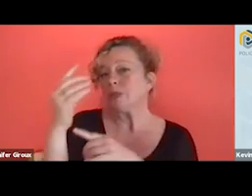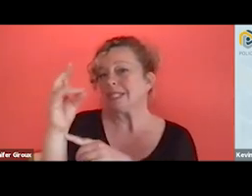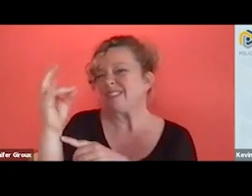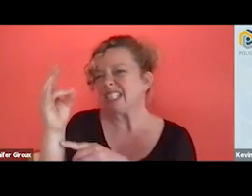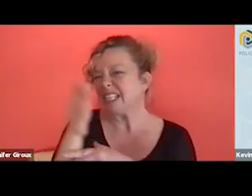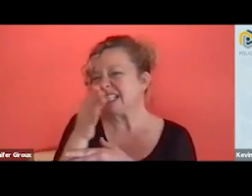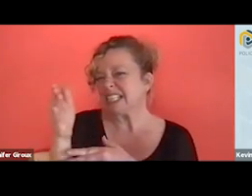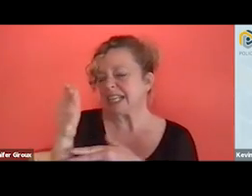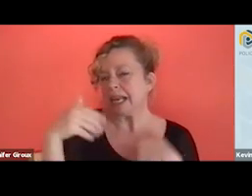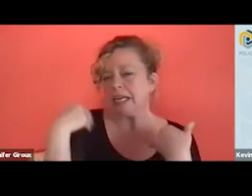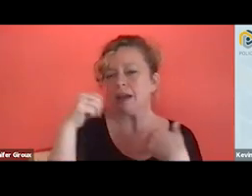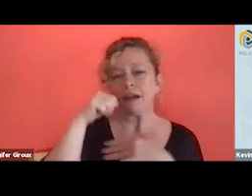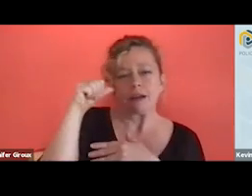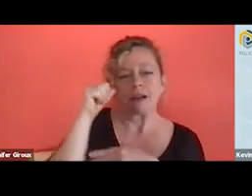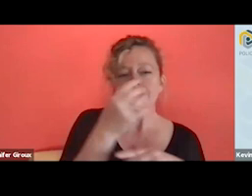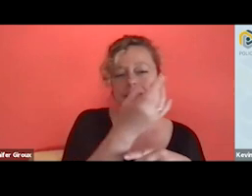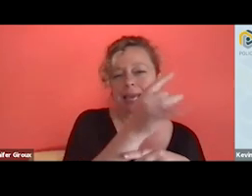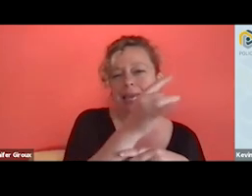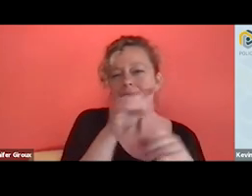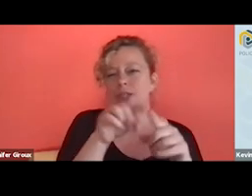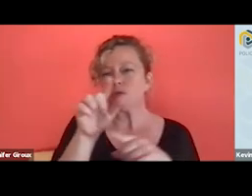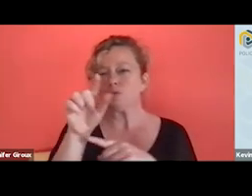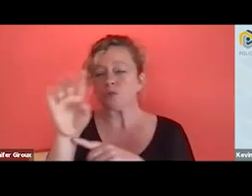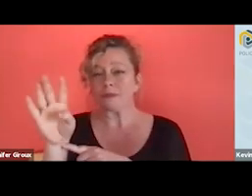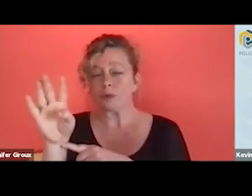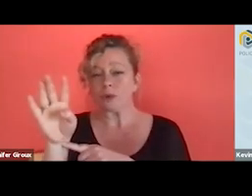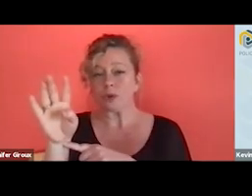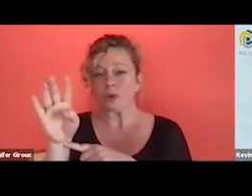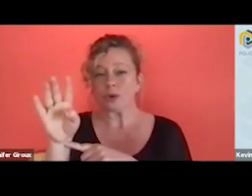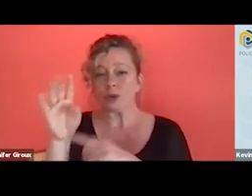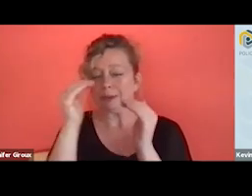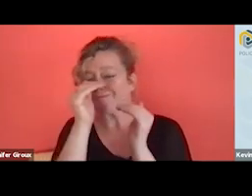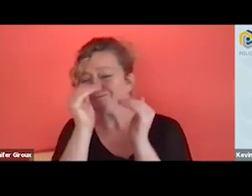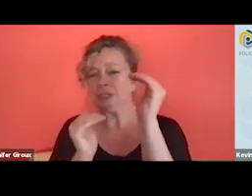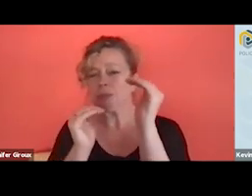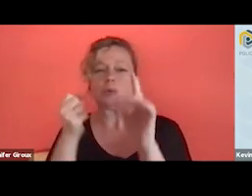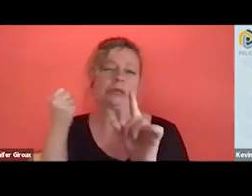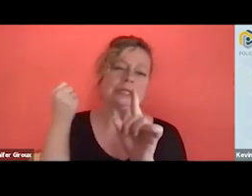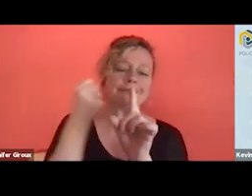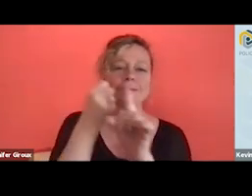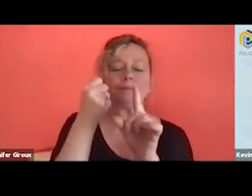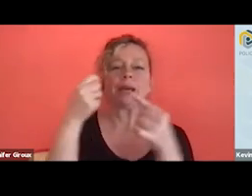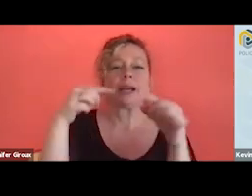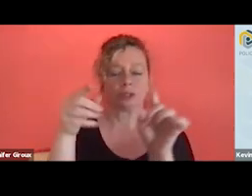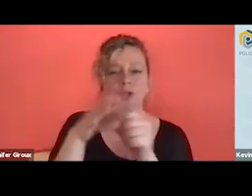y los adultos jóvenes de 18 a 24 se han visto afectados de manera desproporcionada durante el COVID-19.